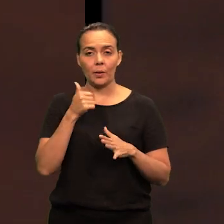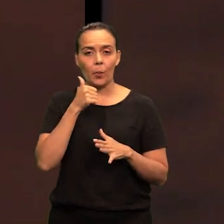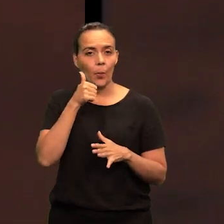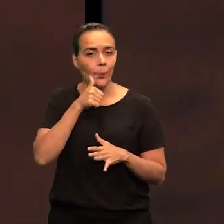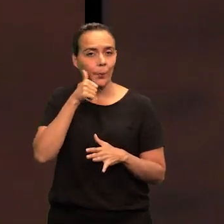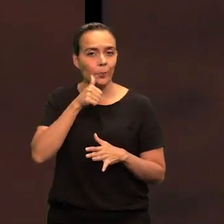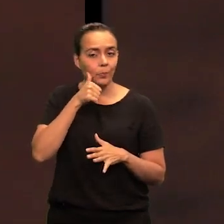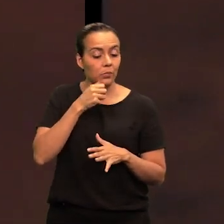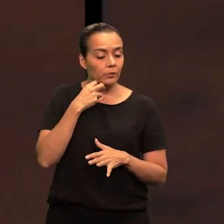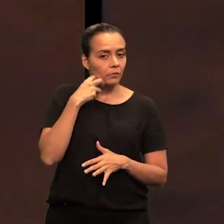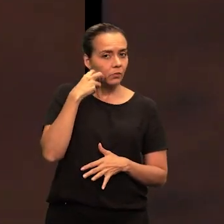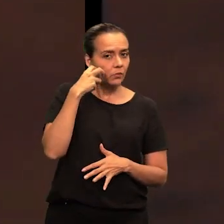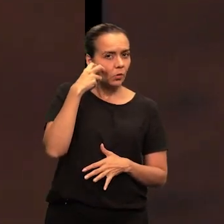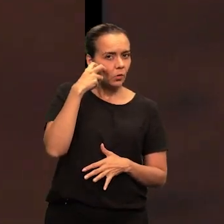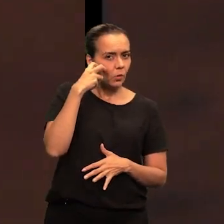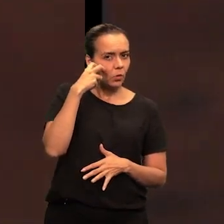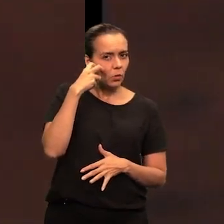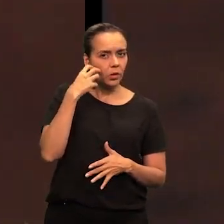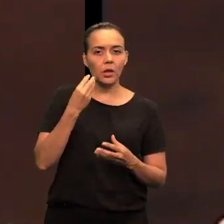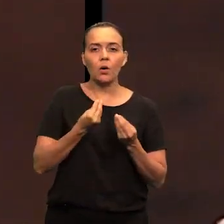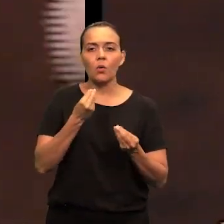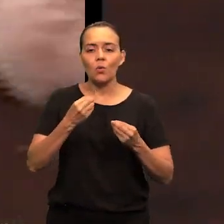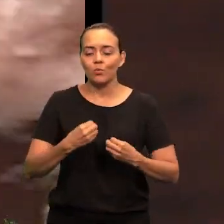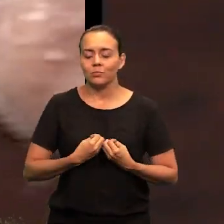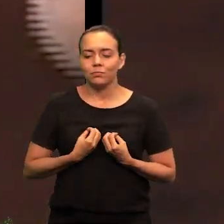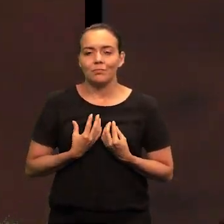a tentativa de se obter prazer daquela maneira